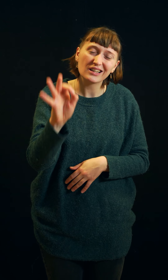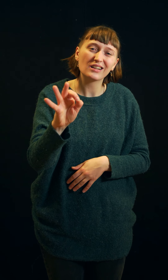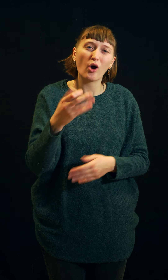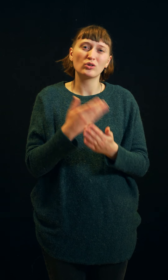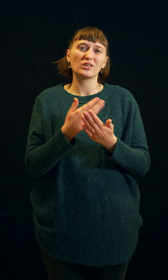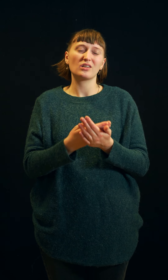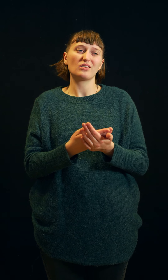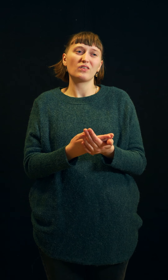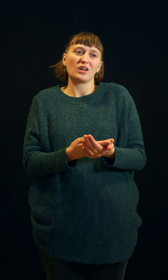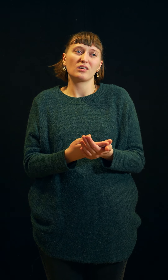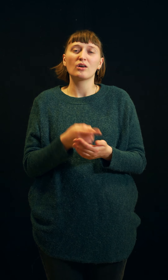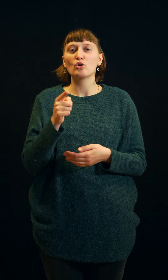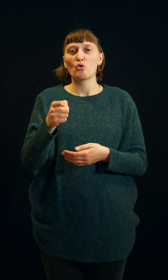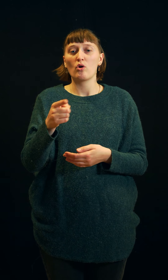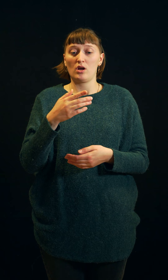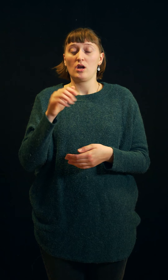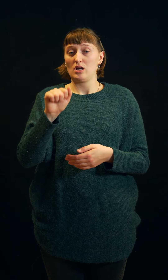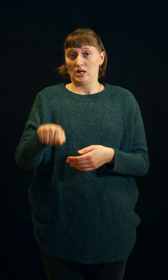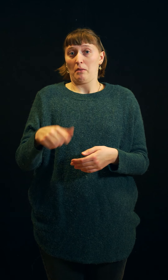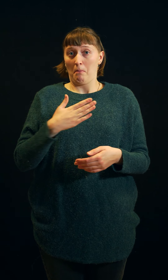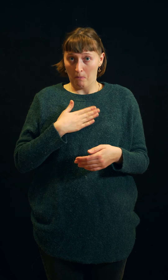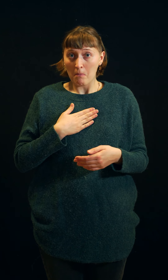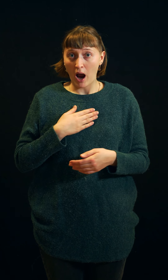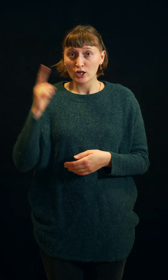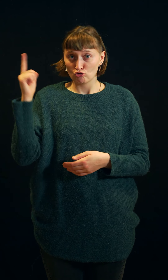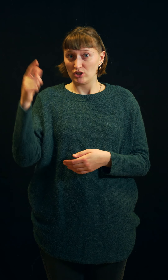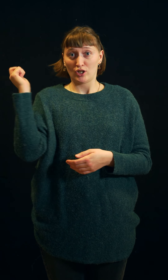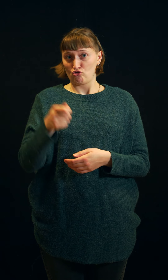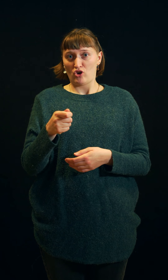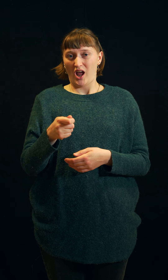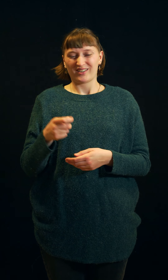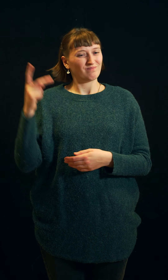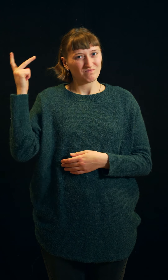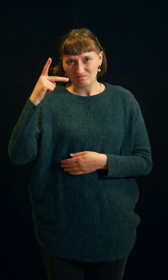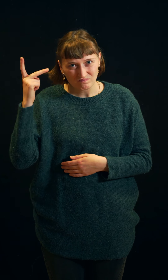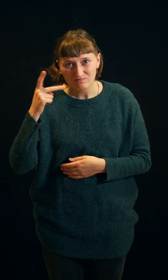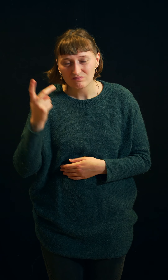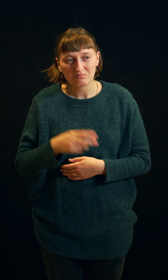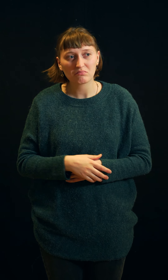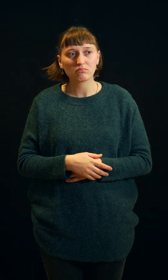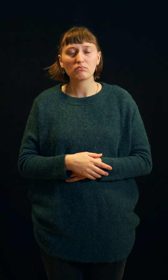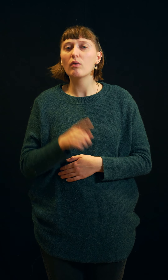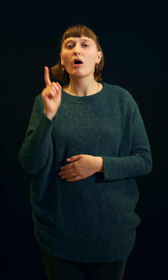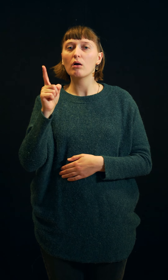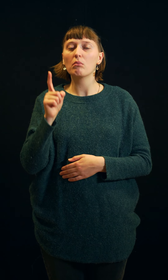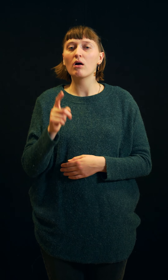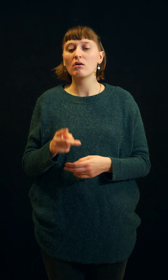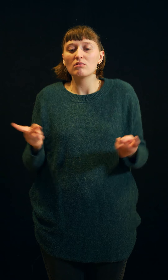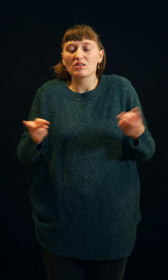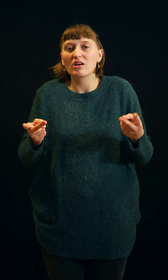Durch diese Unbeschwertheit kannst du vielleicht nicht nachvollziehen wie's mir mit all meinen Schicksalsschlägen so geht.